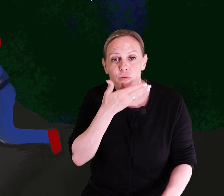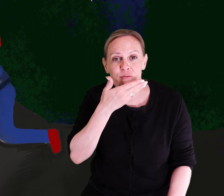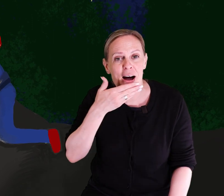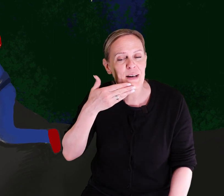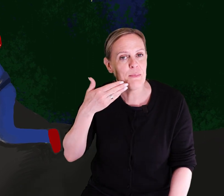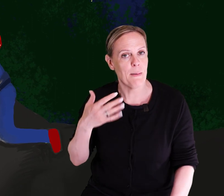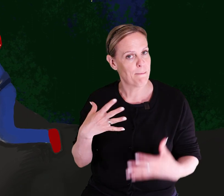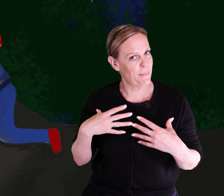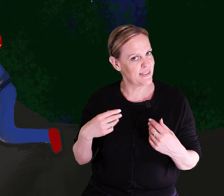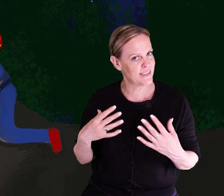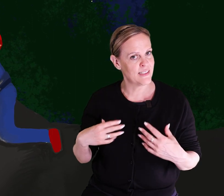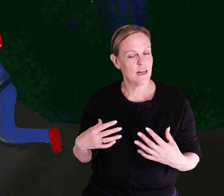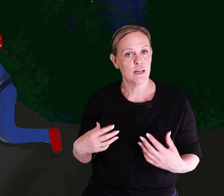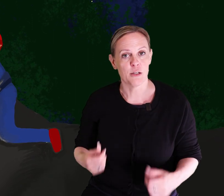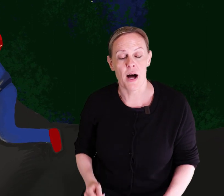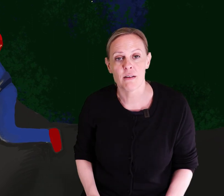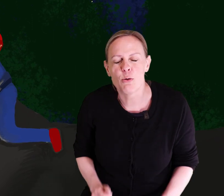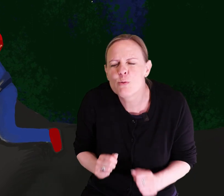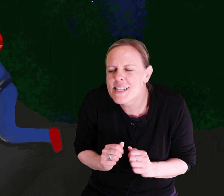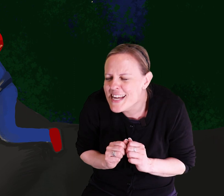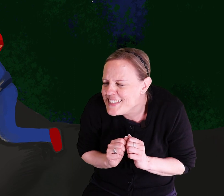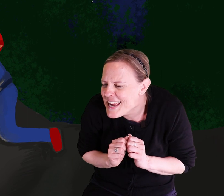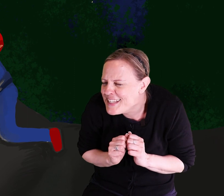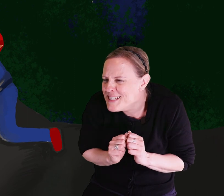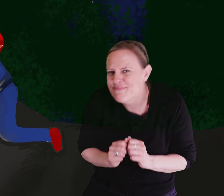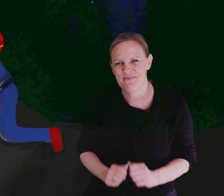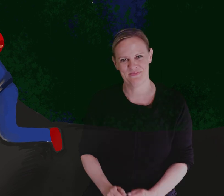och varm päls som han kan gosa sig ner i